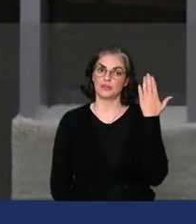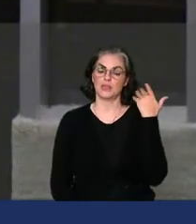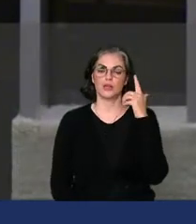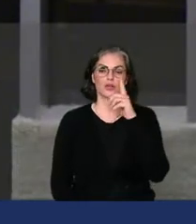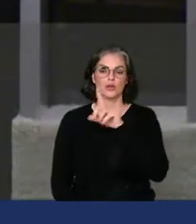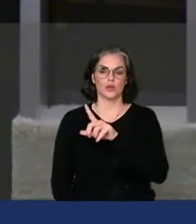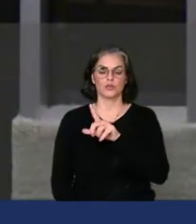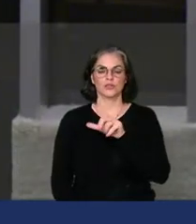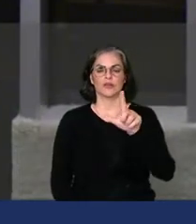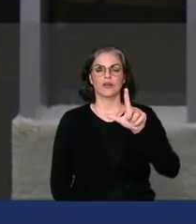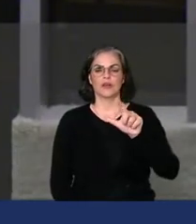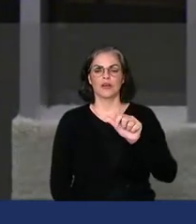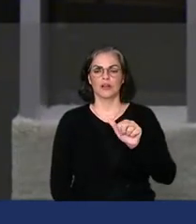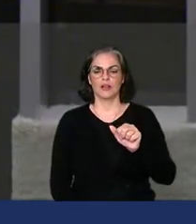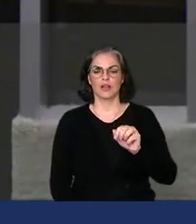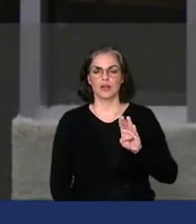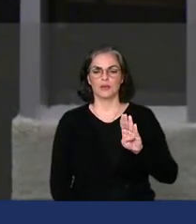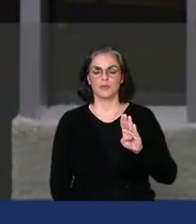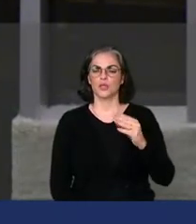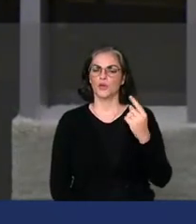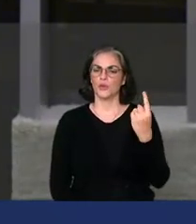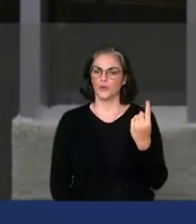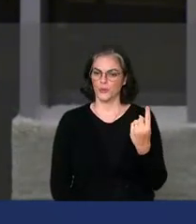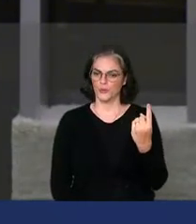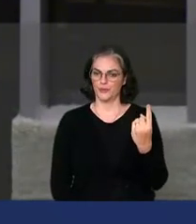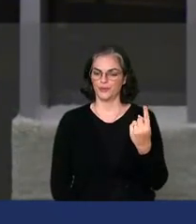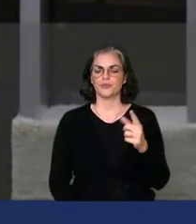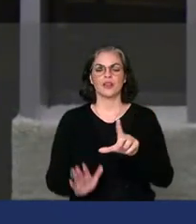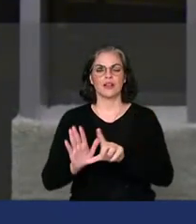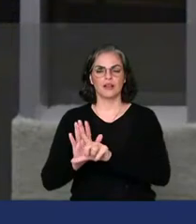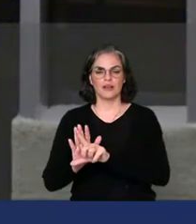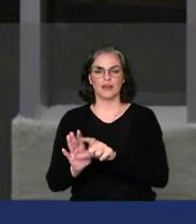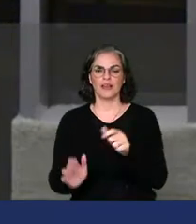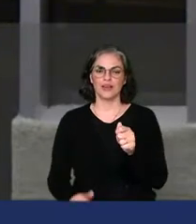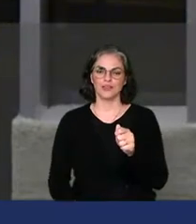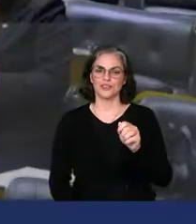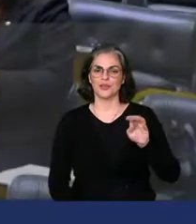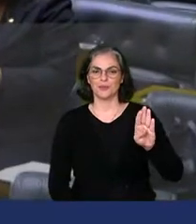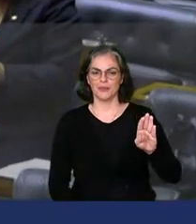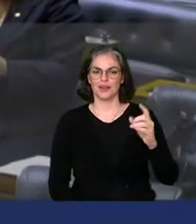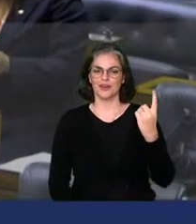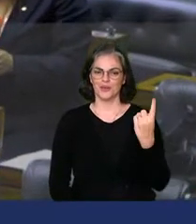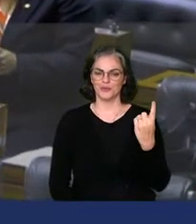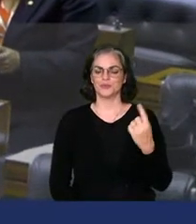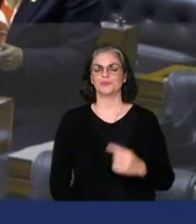, ENFIM . O ÊNIO VERRI. DESCULPE. FOI UMA CONSTRUÇÃO QUANDO APROVAMOS A LAB 1 E DEU RESULTADO. A CURTA BRASILEIRA